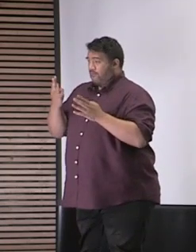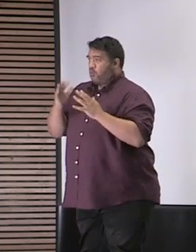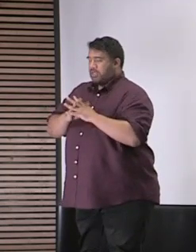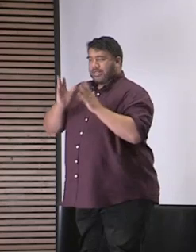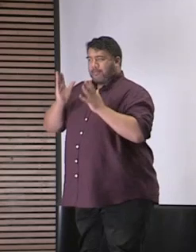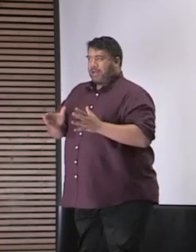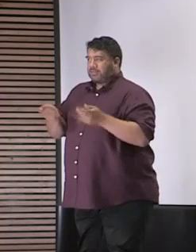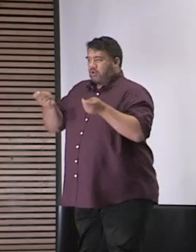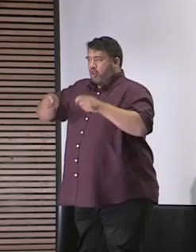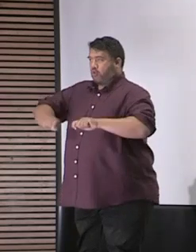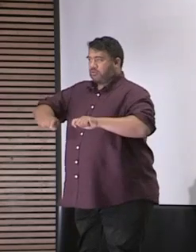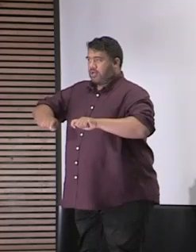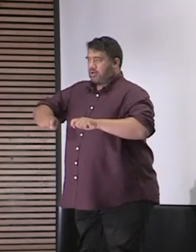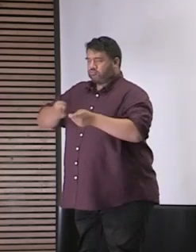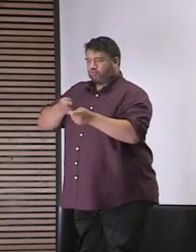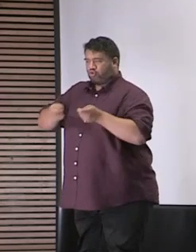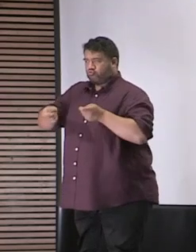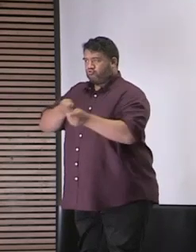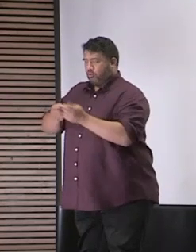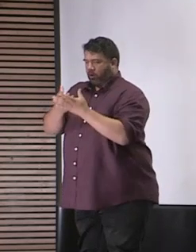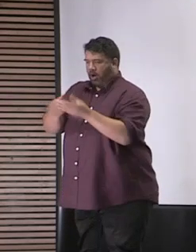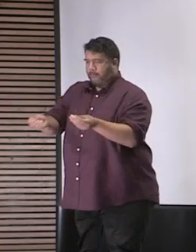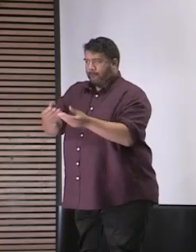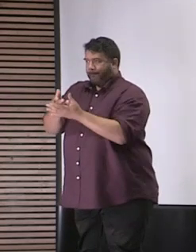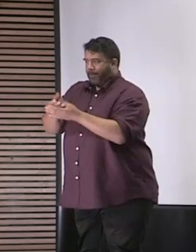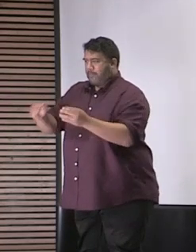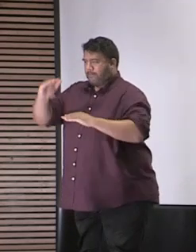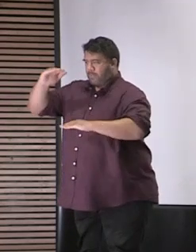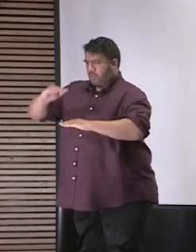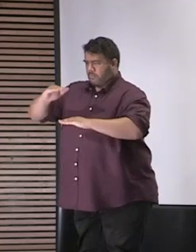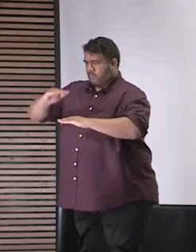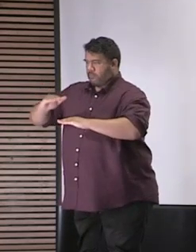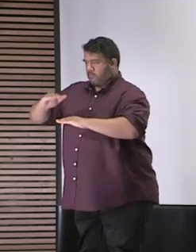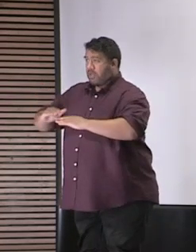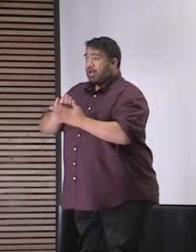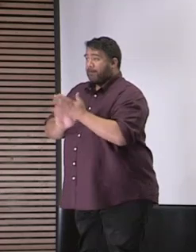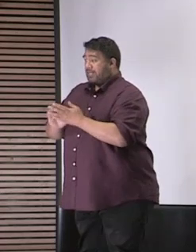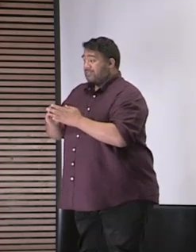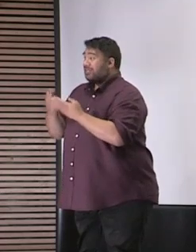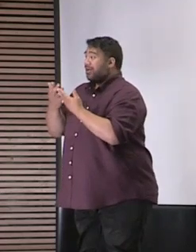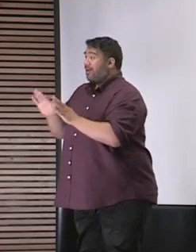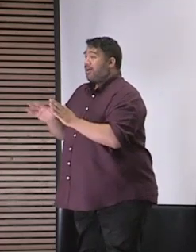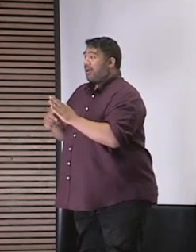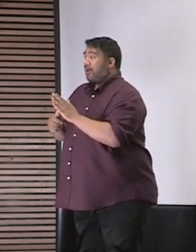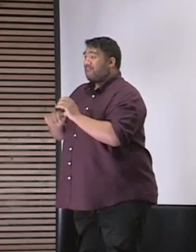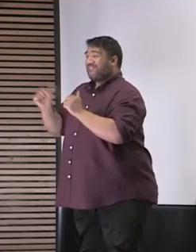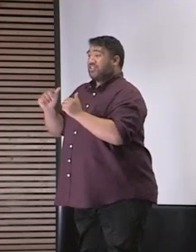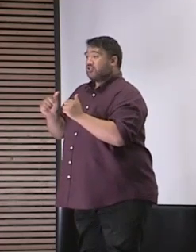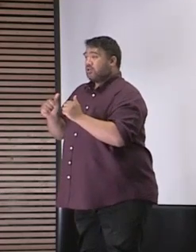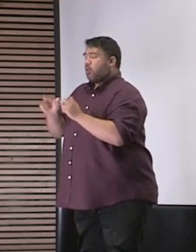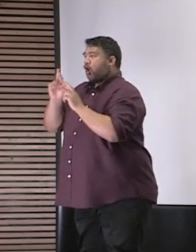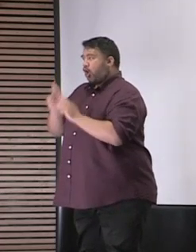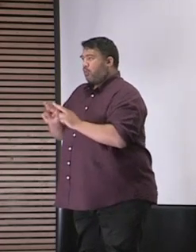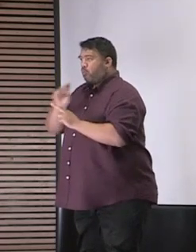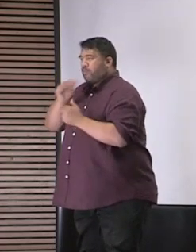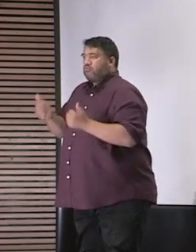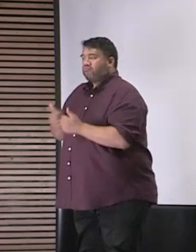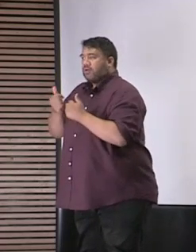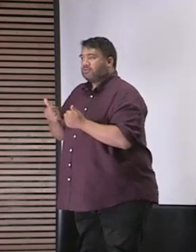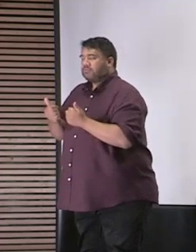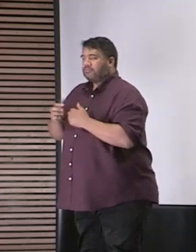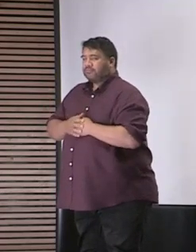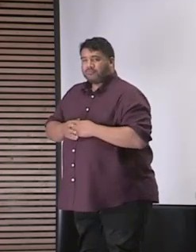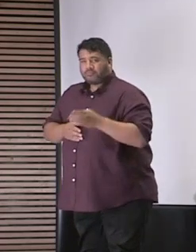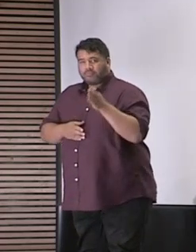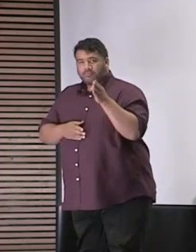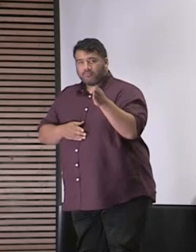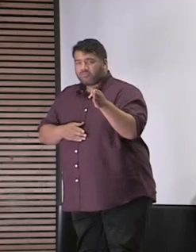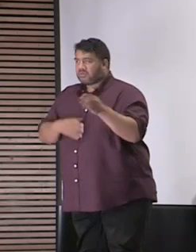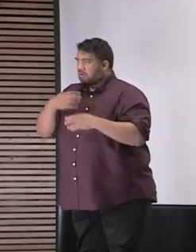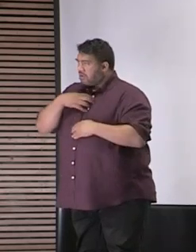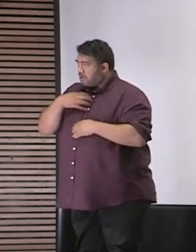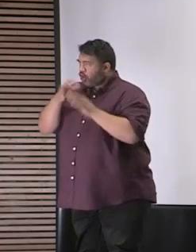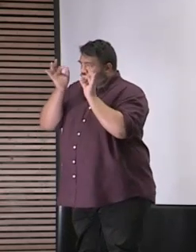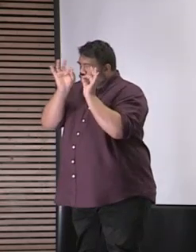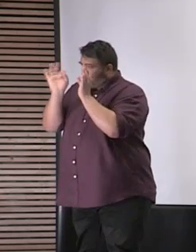se ha apresurado a emitir un